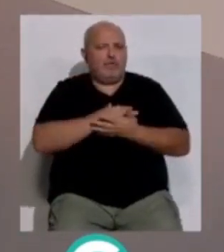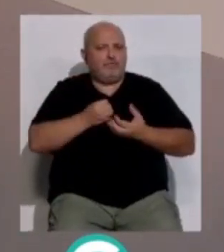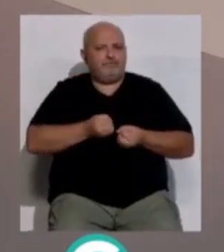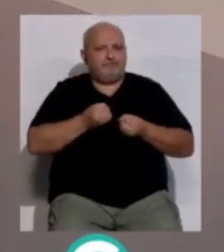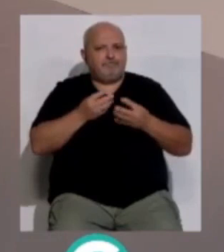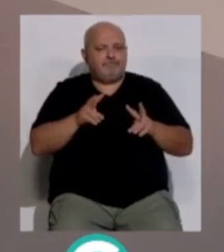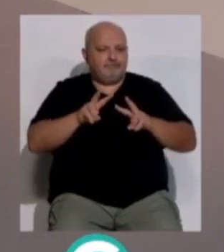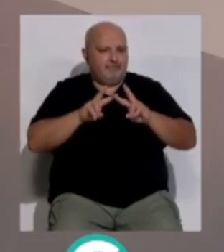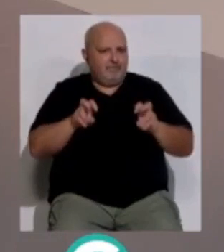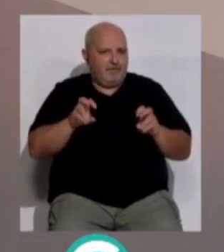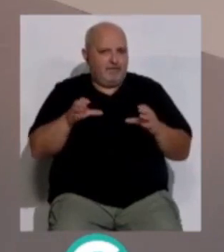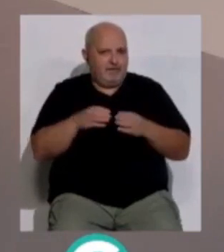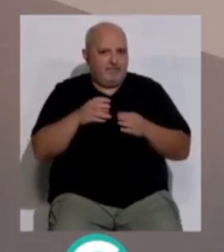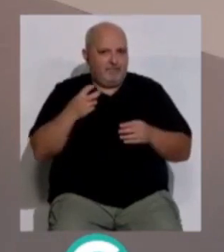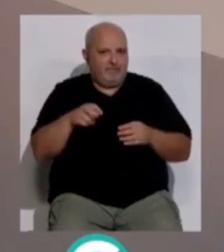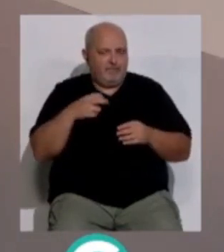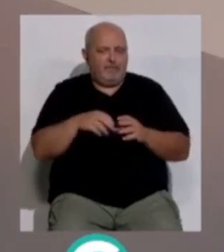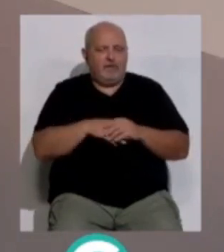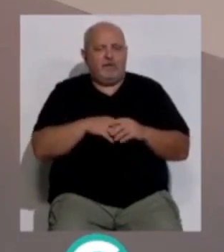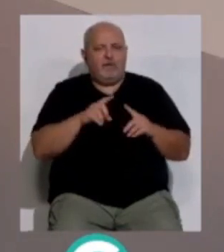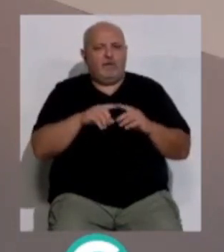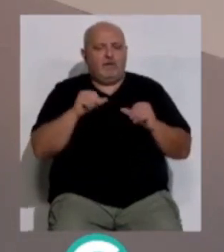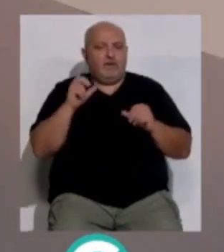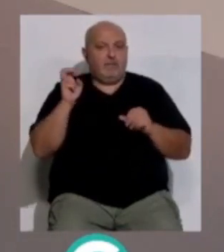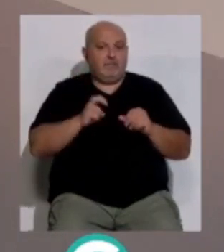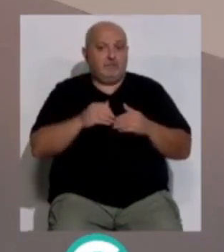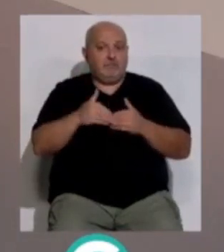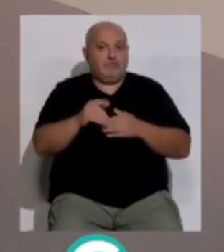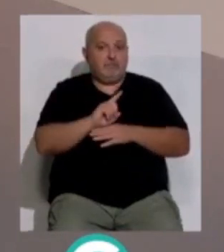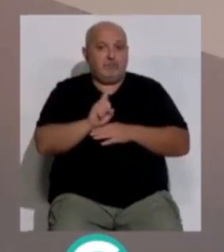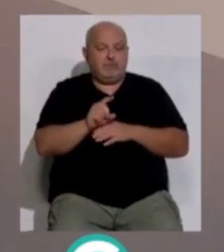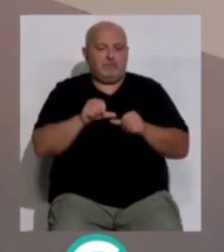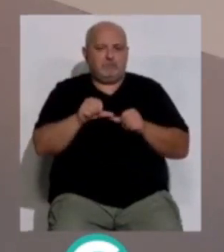de lka dice club de fútbol que pasa por la llegada inminente a falta de hacerse oficial